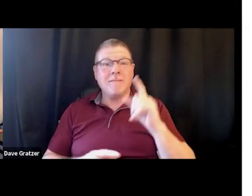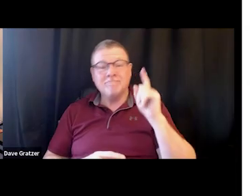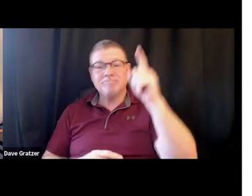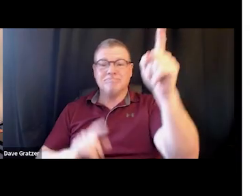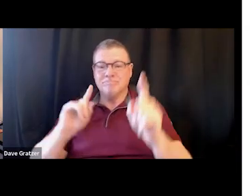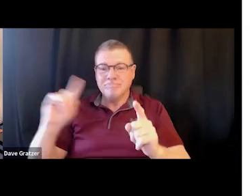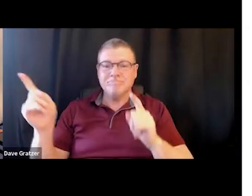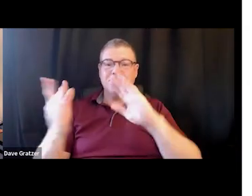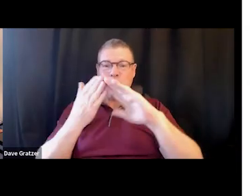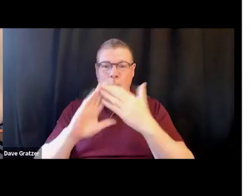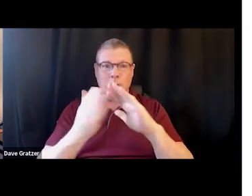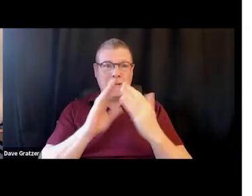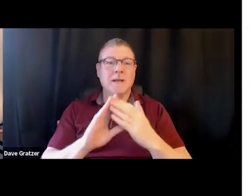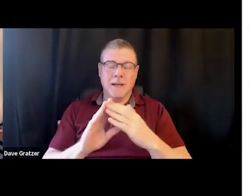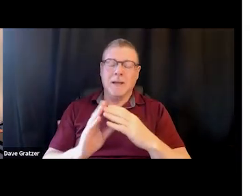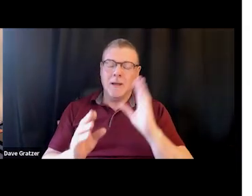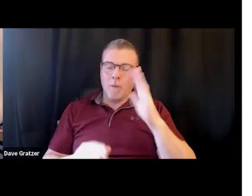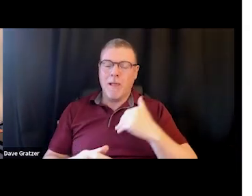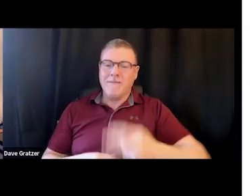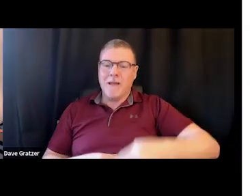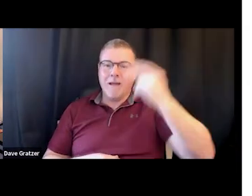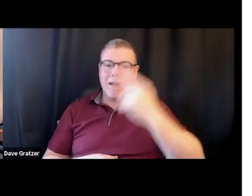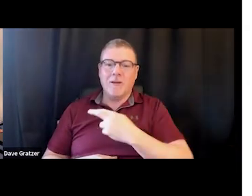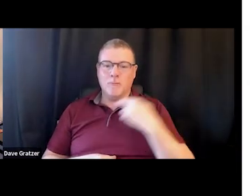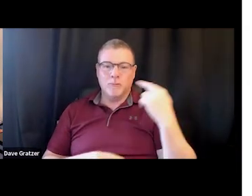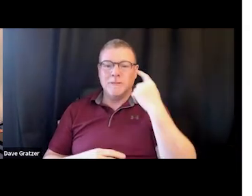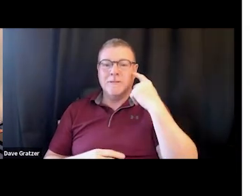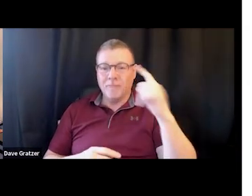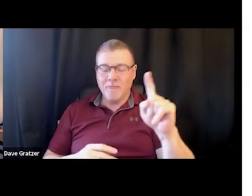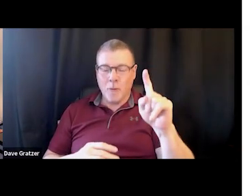están en mayor riesgo de quedarse sin hogar, y enfrentan mayores desafíos después de una lesión cerebral.